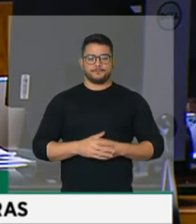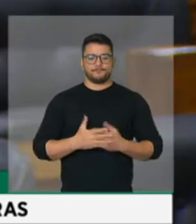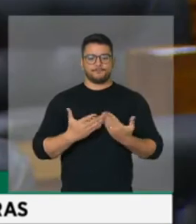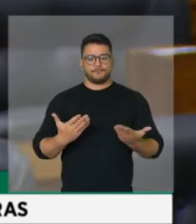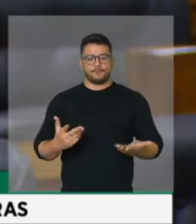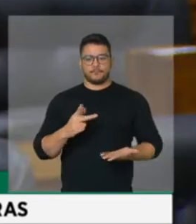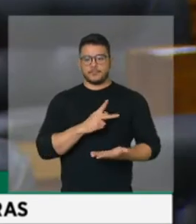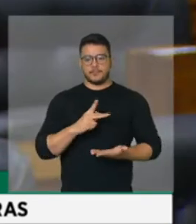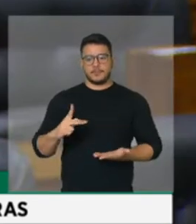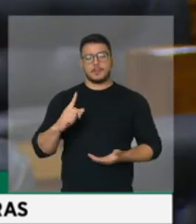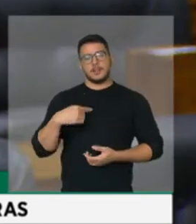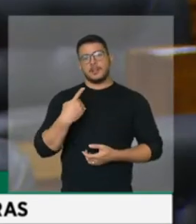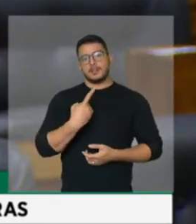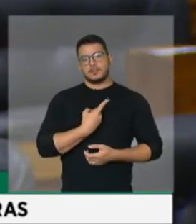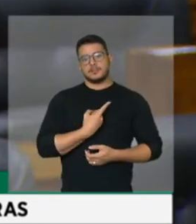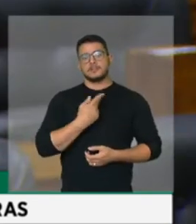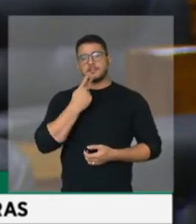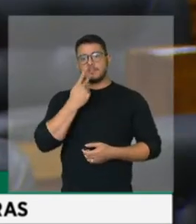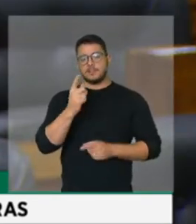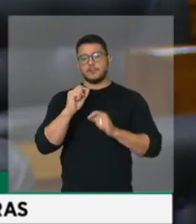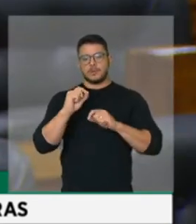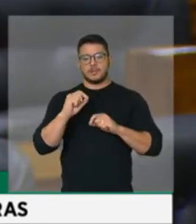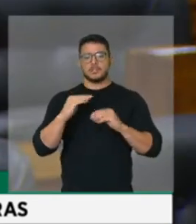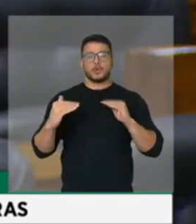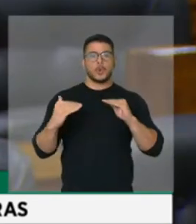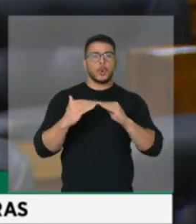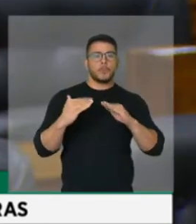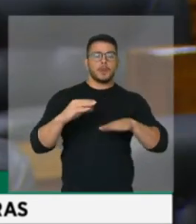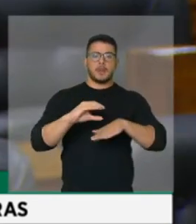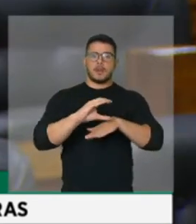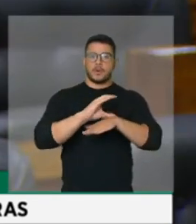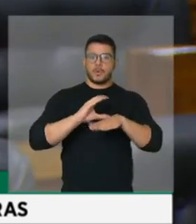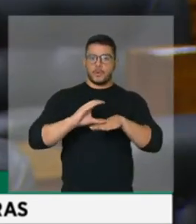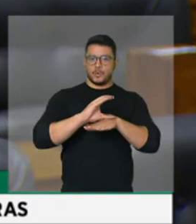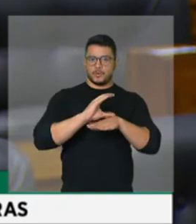LAGO E FORTALECER ALI A BACIA DO LAGO DE FURNAS. ENTÃO IMPORTANTE ESSE PONTO DA MATÉRIA E A GENTE ORIENTA